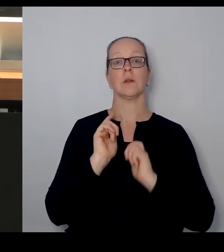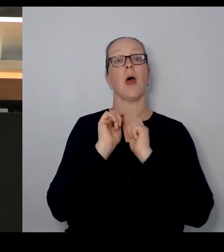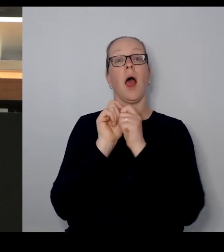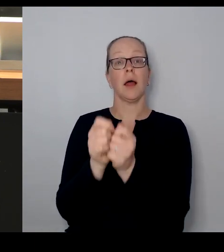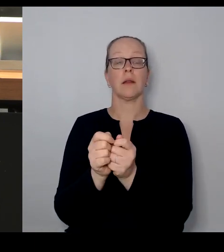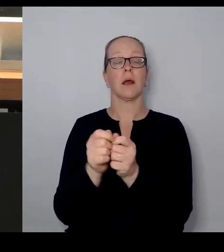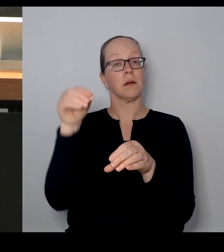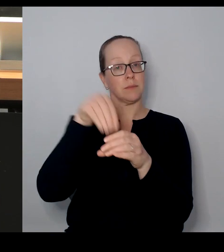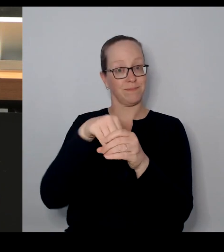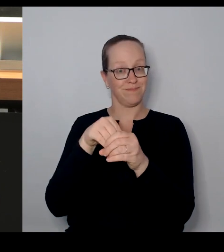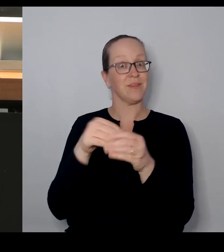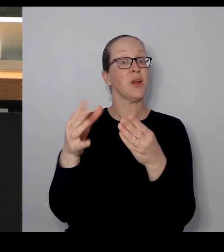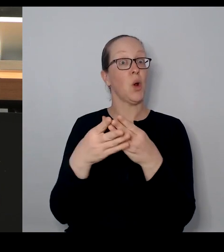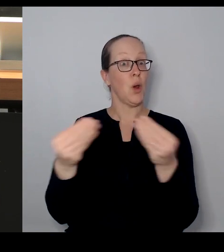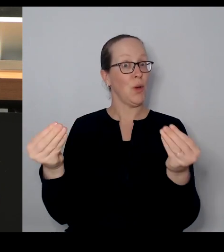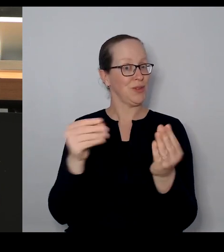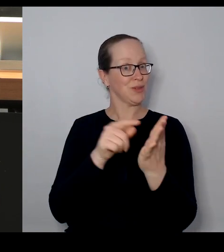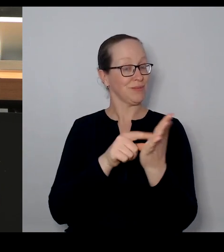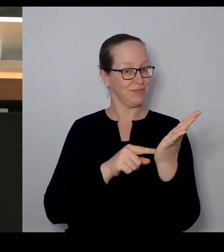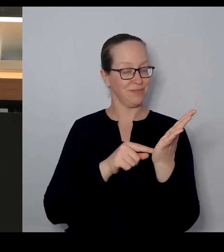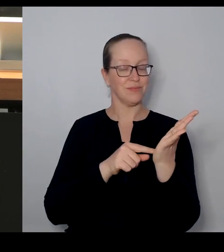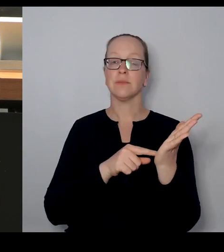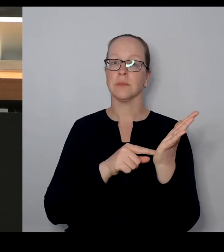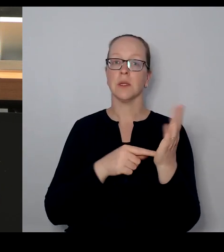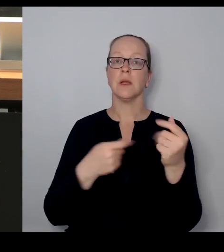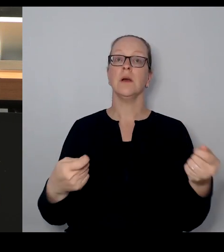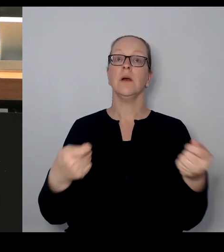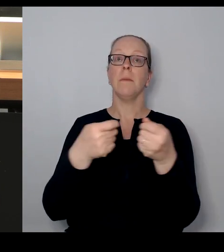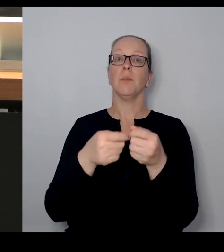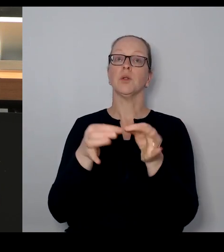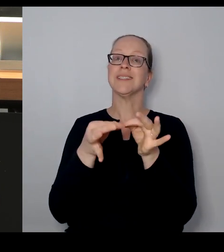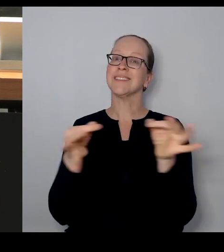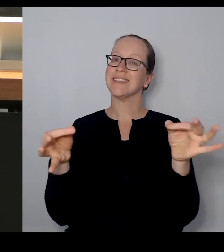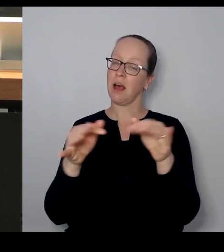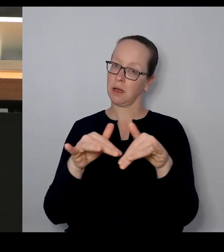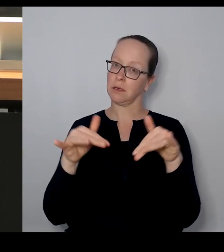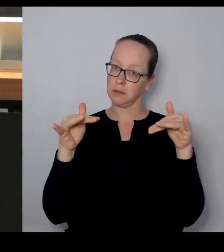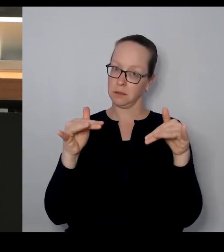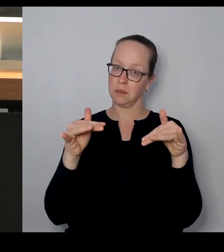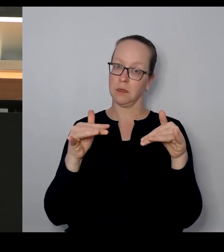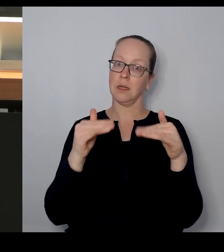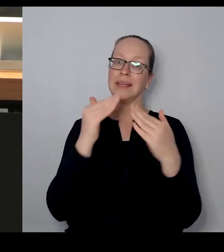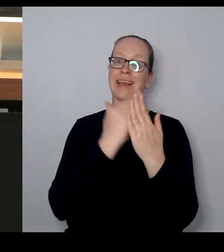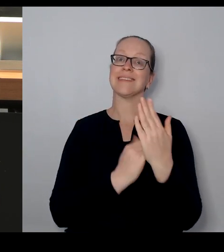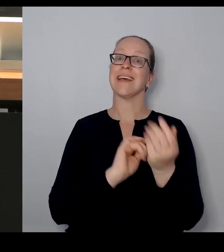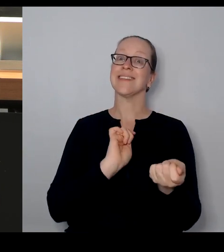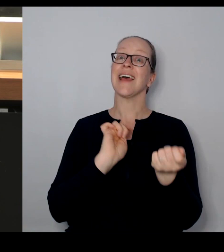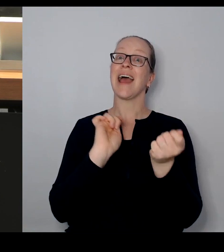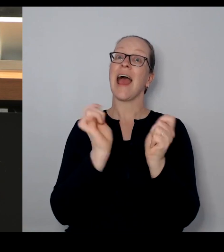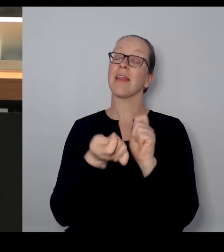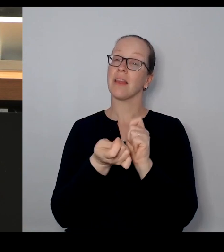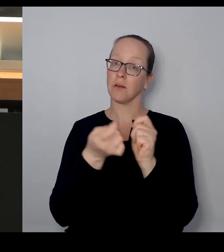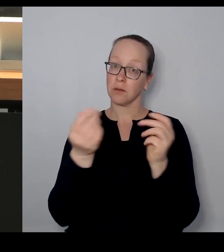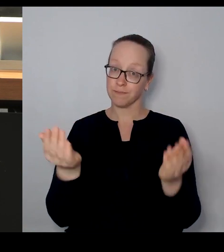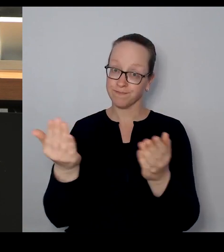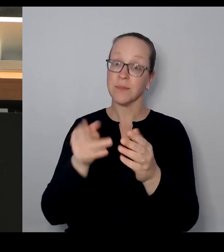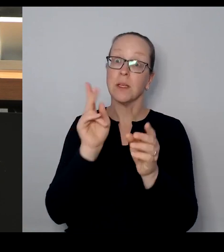Gesetzesänderung, eine Gesetzesänderung auf den Weg bringen und dafür sorgen, dass auch nach dem Ableben des Kunden der